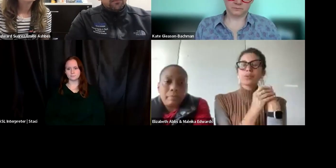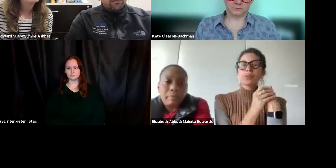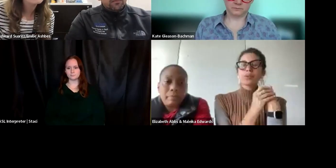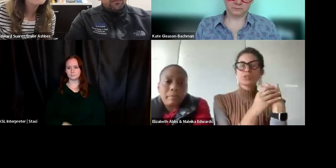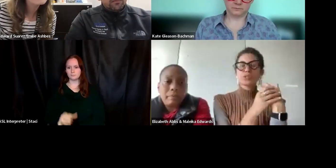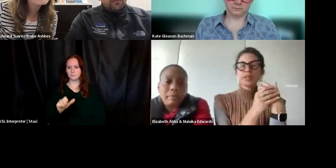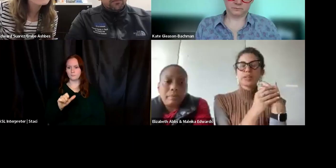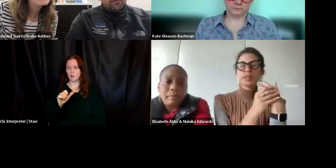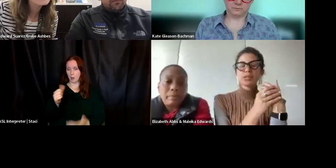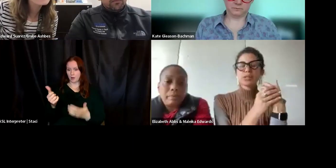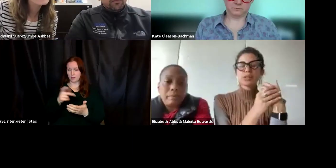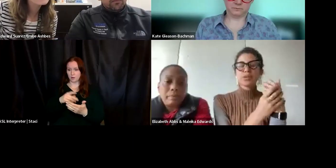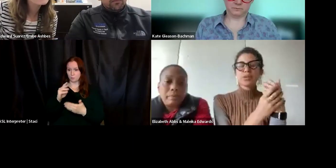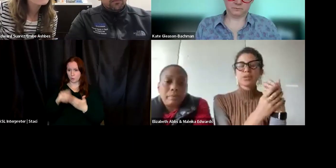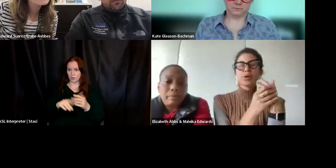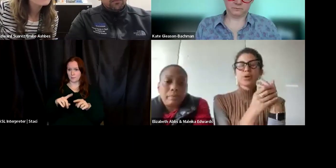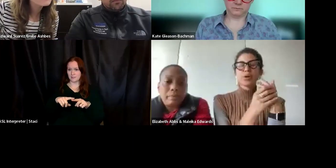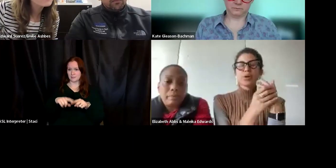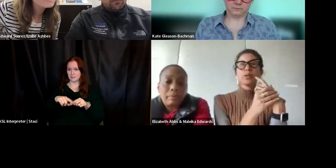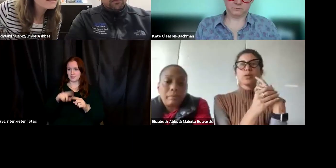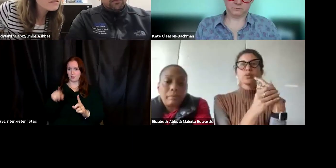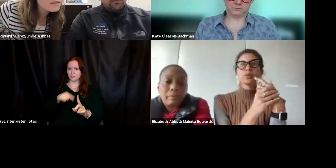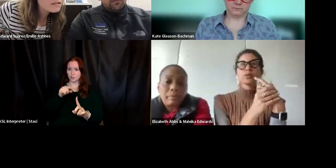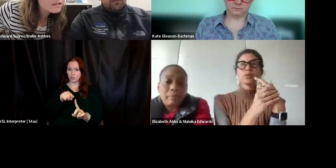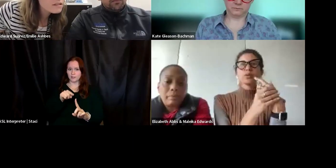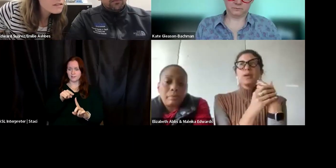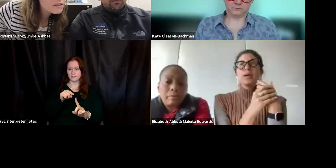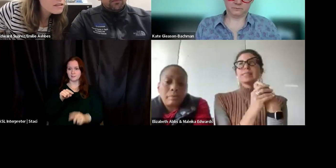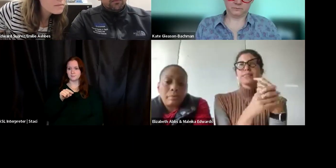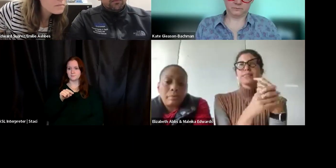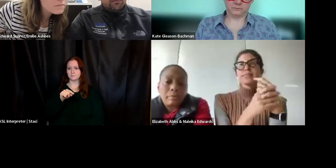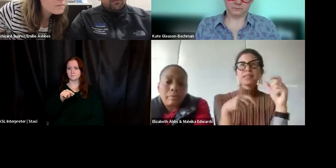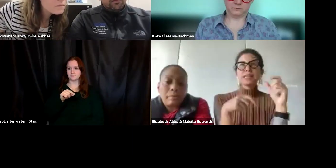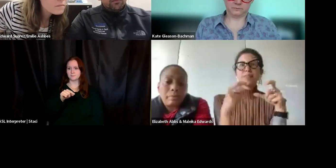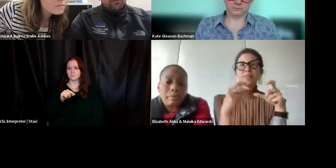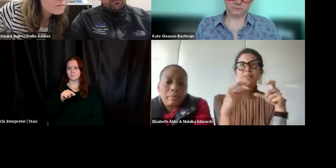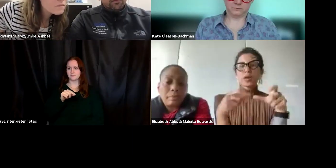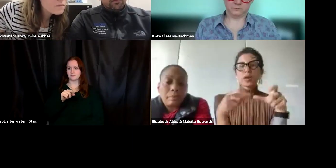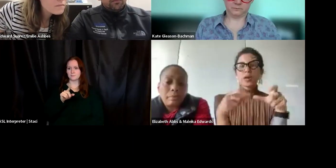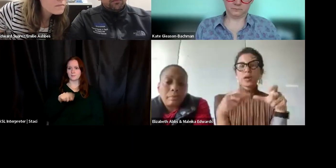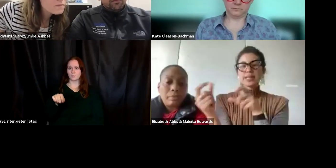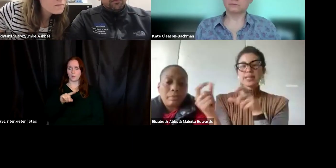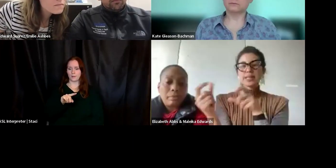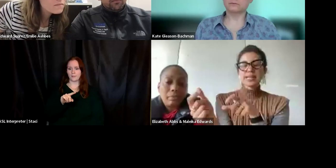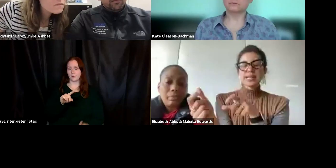Tal vez algunos consejos para la gente. Creo que puede haber unas 20 preguntas sobre esto,